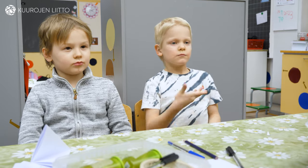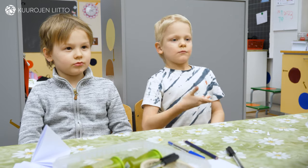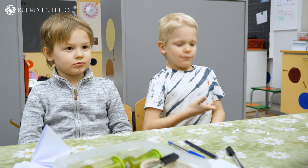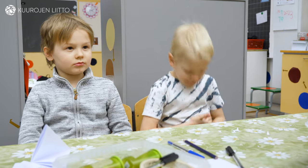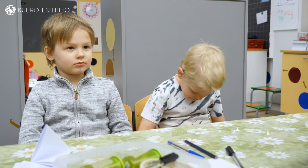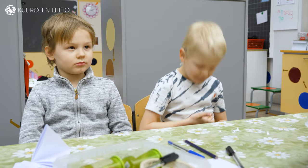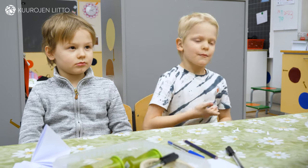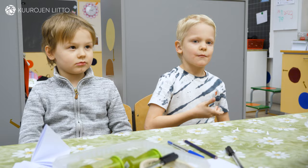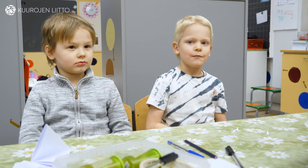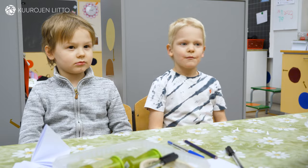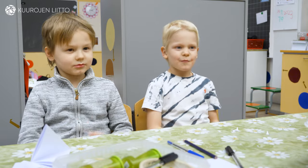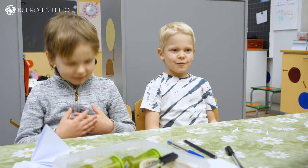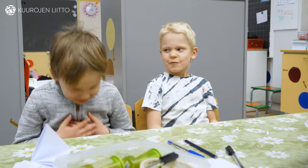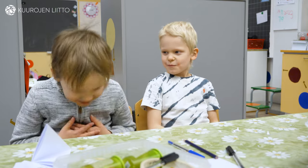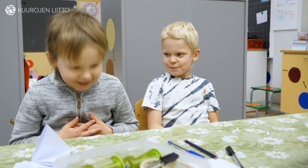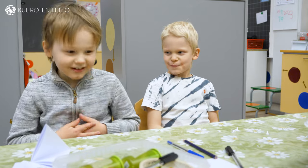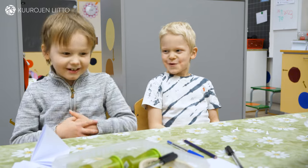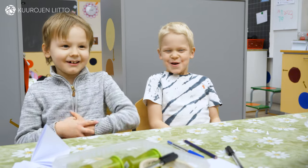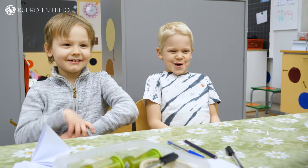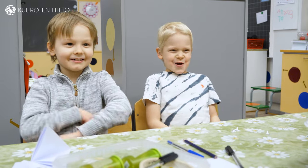Ole hyvä vaan. - Ole hyvä.